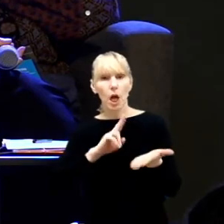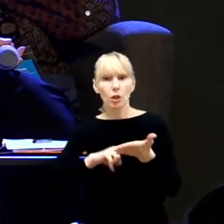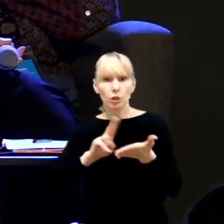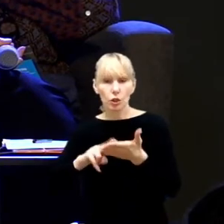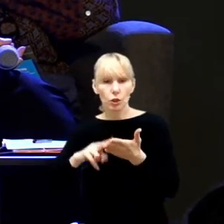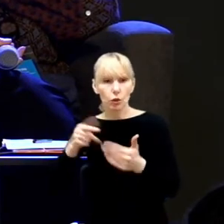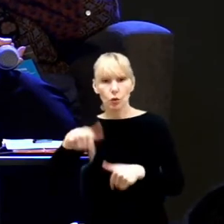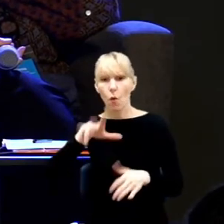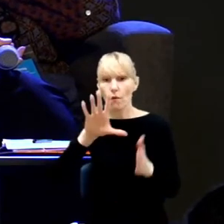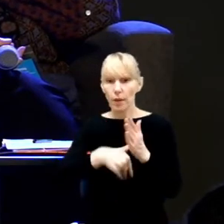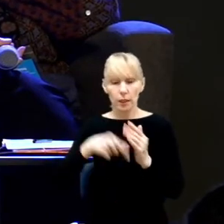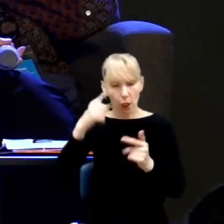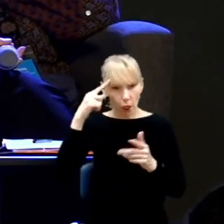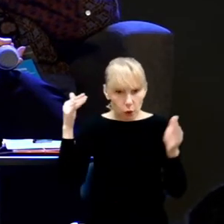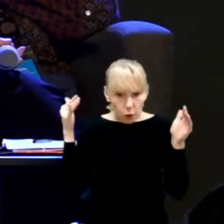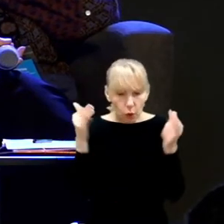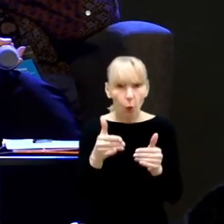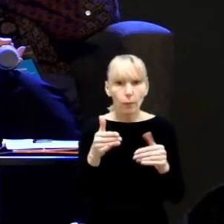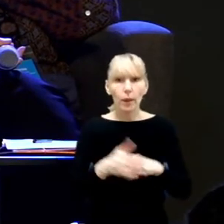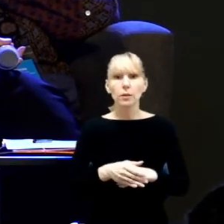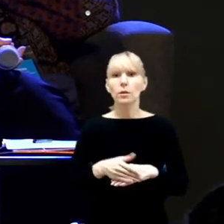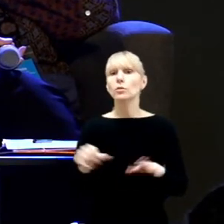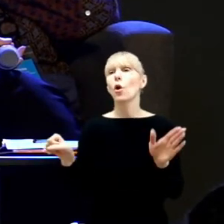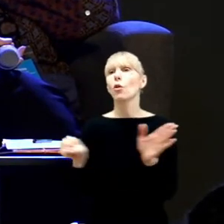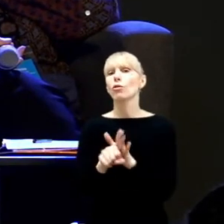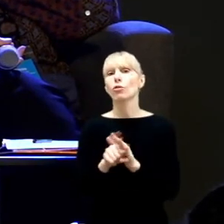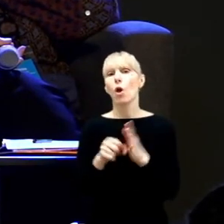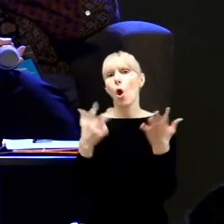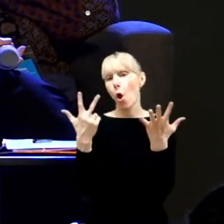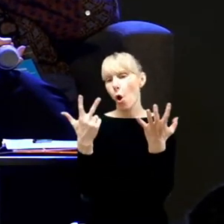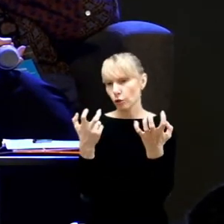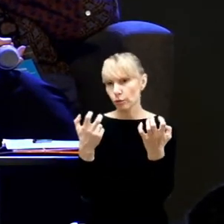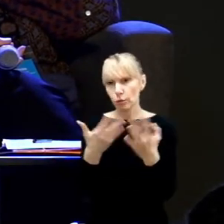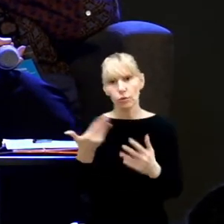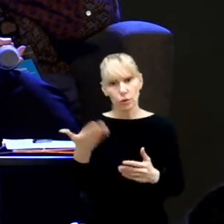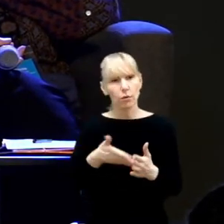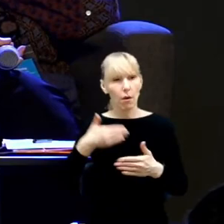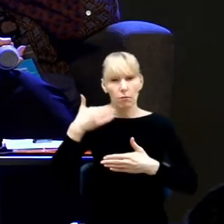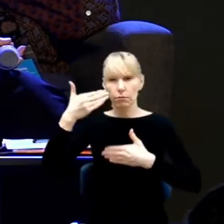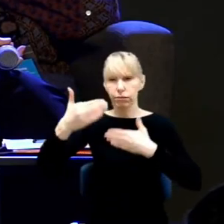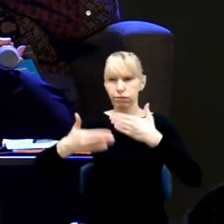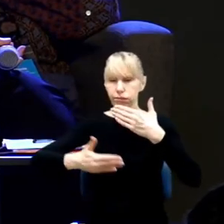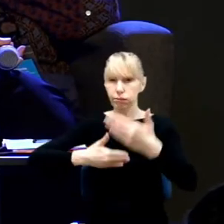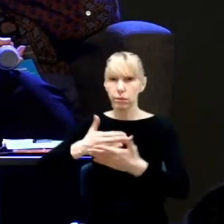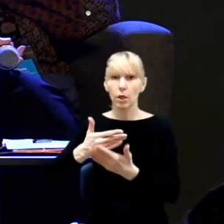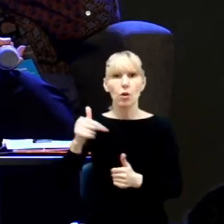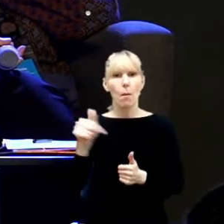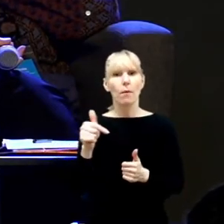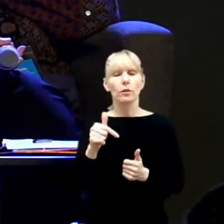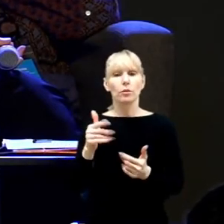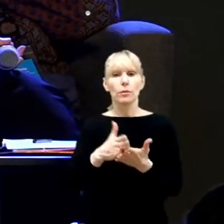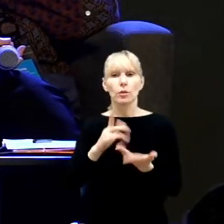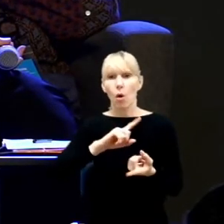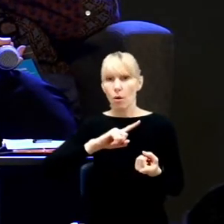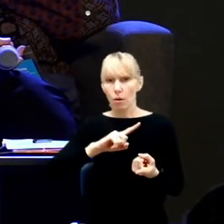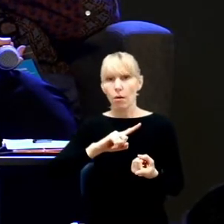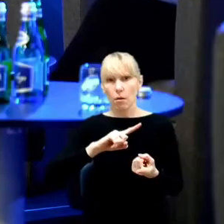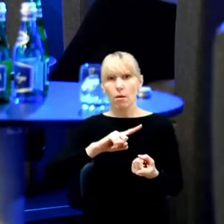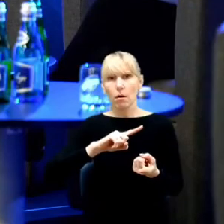to i tak do 800 to jeszcze mamy daleką drogę. W związku z tym my musimy to upowszechniać i my musimy pokazywać szanse rozwojowe,